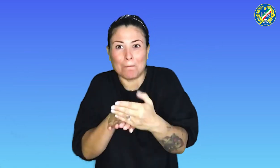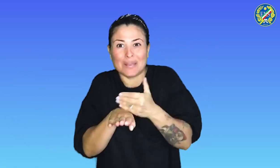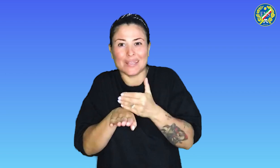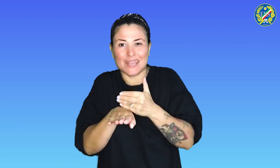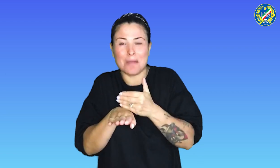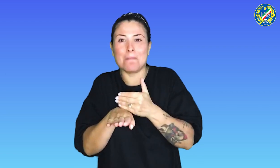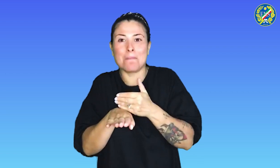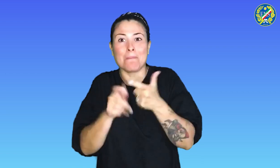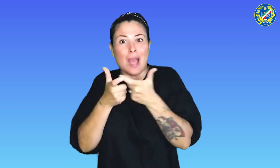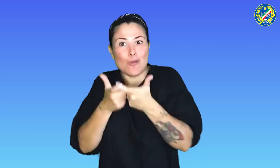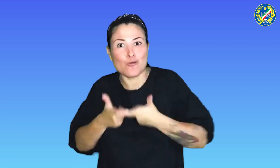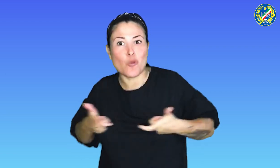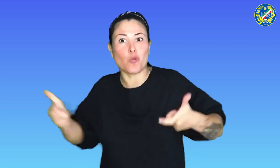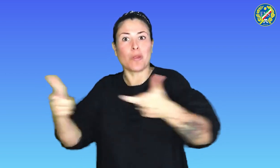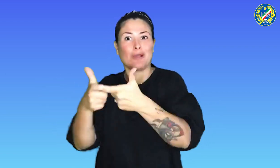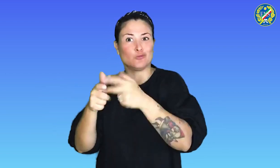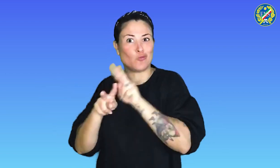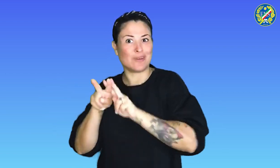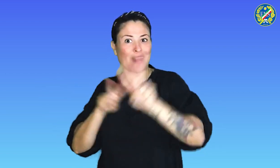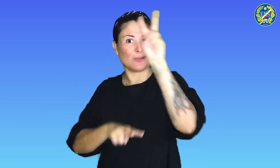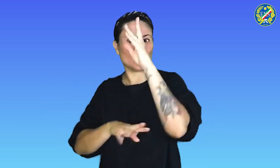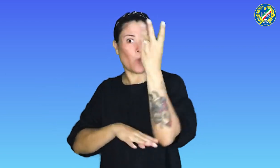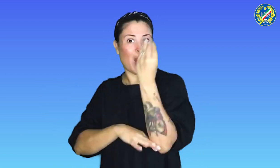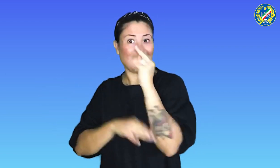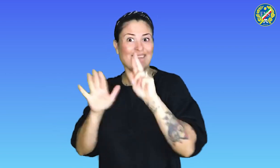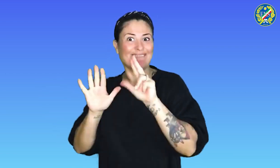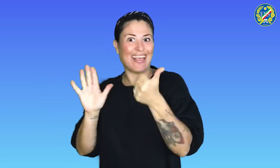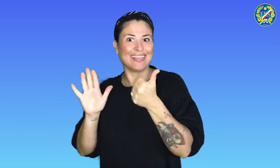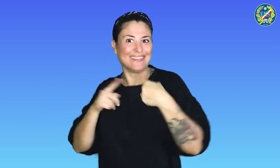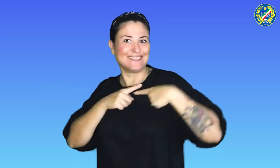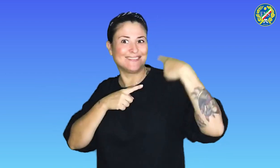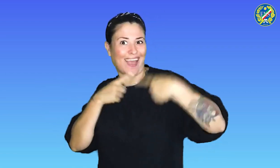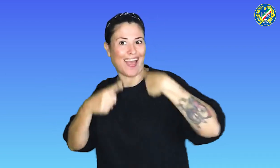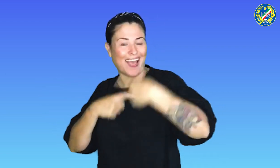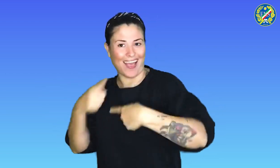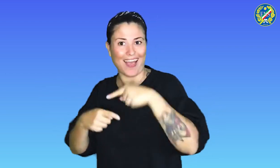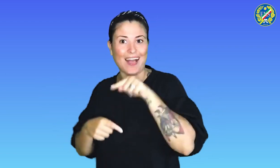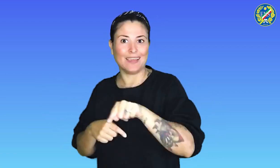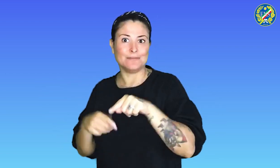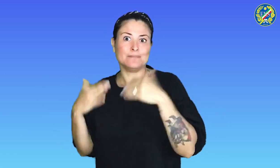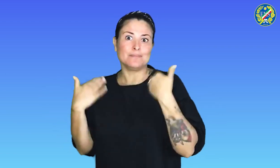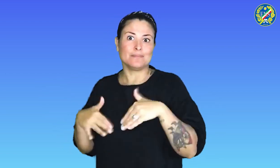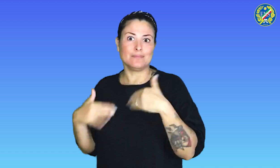poco prima dell’inizio del XXVI Congresso Nazionale ENS,